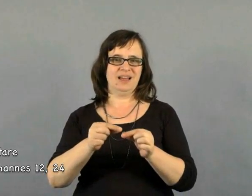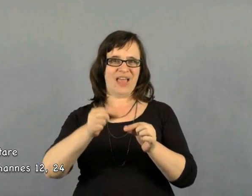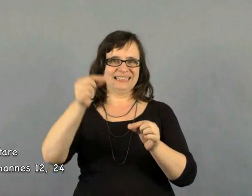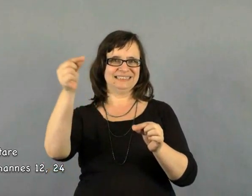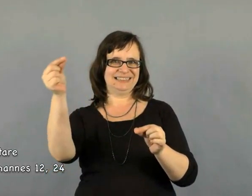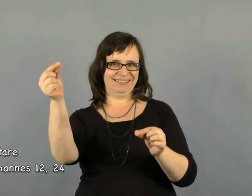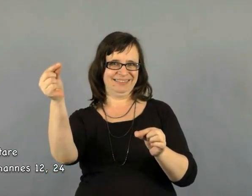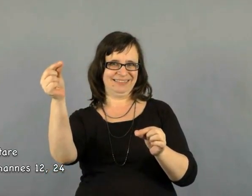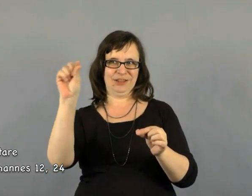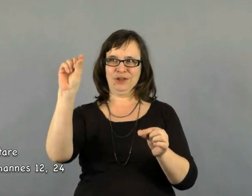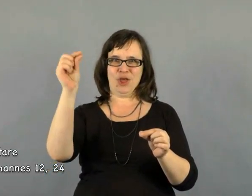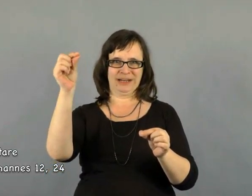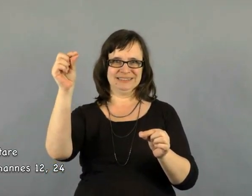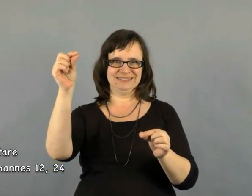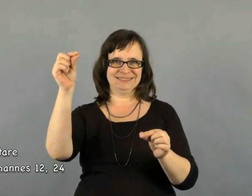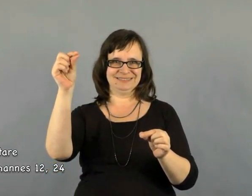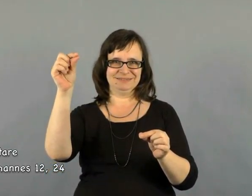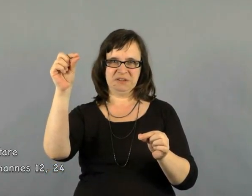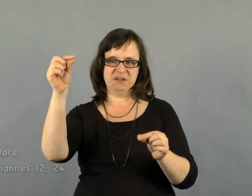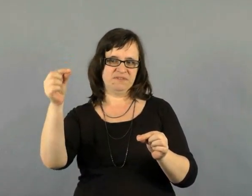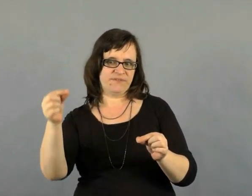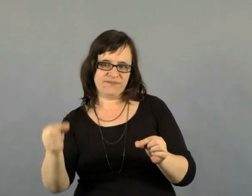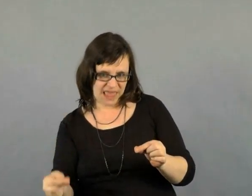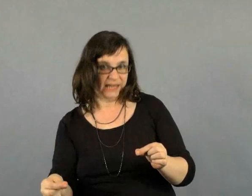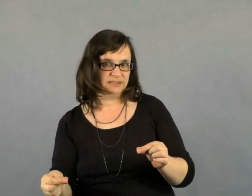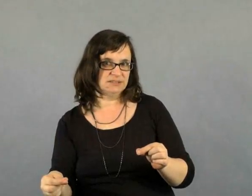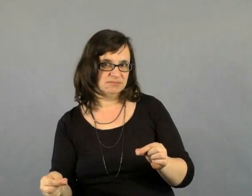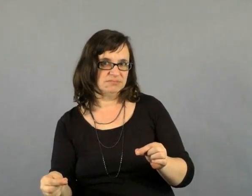Das Weizen-Korn fällt in den Boden